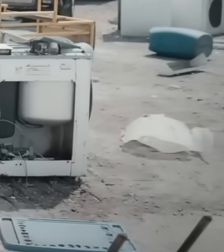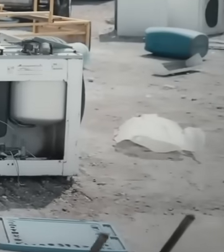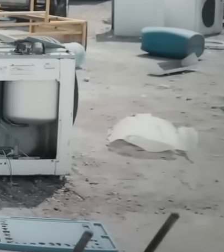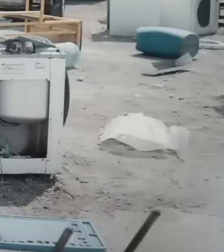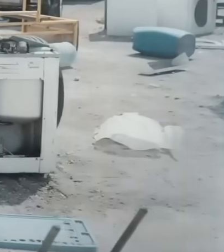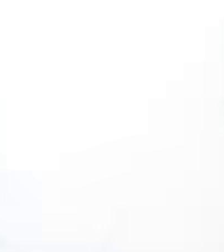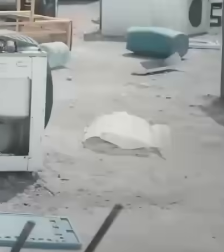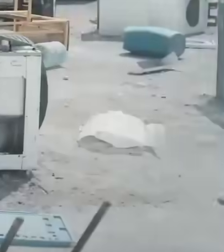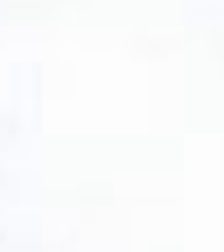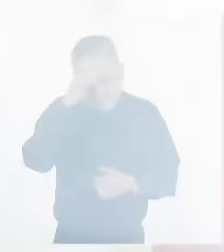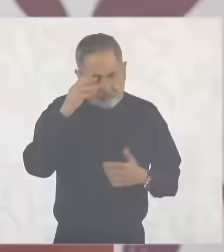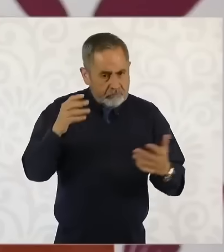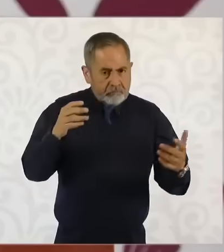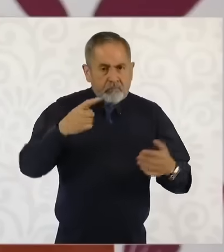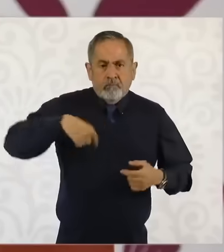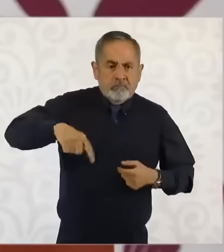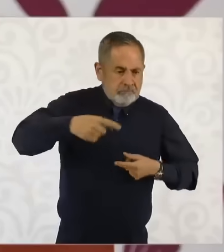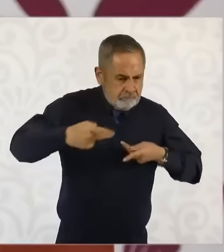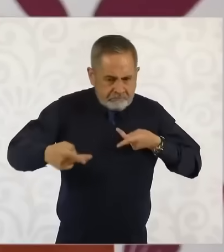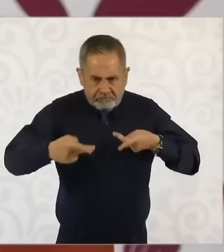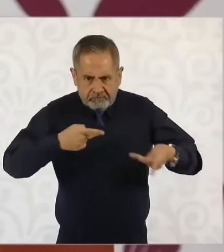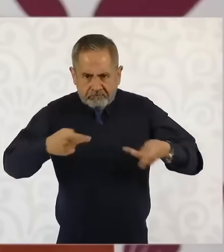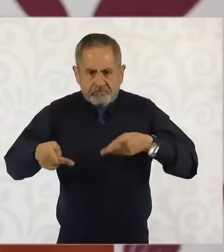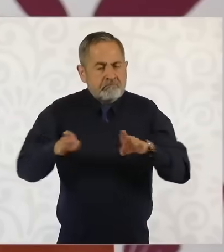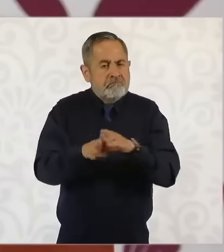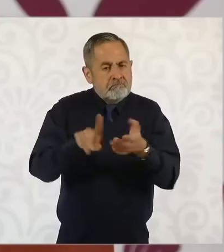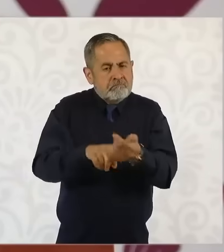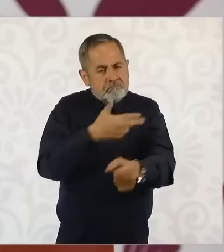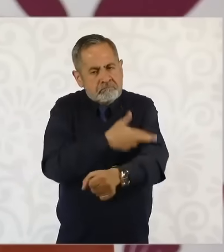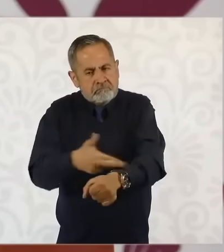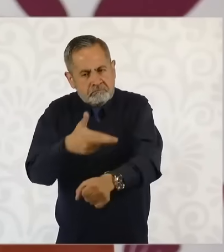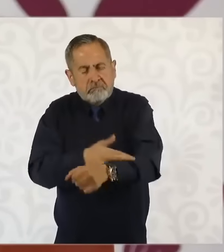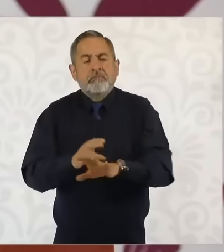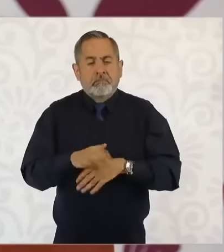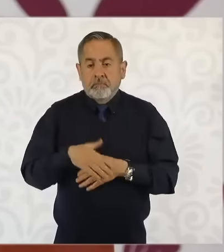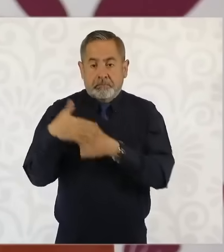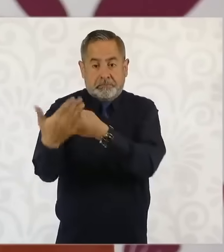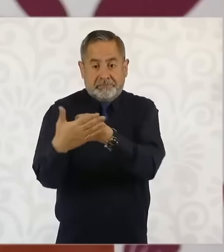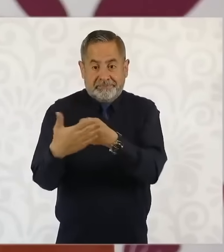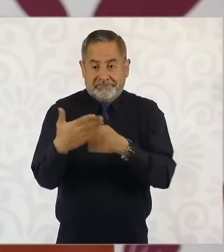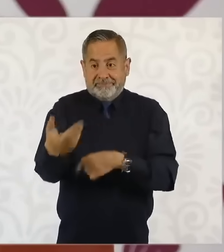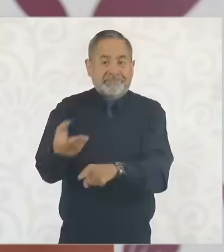por su parte la presidenta Claudia mencionó que pronto presentaran información al respecto